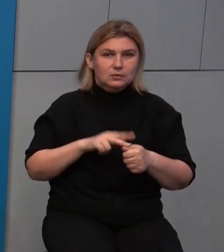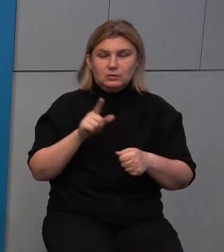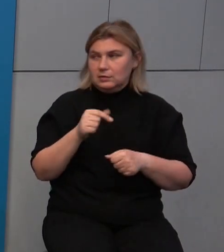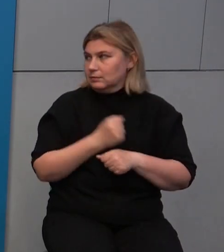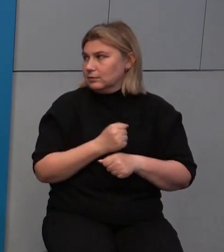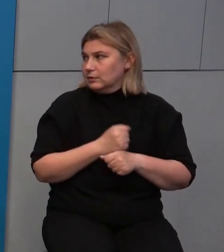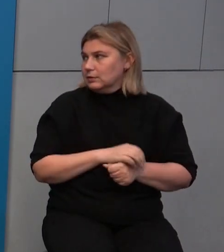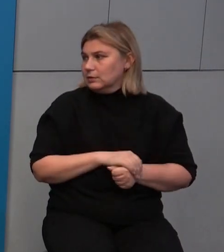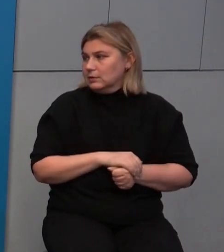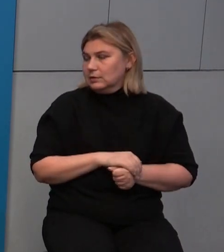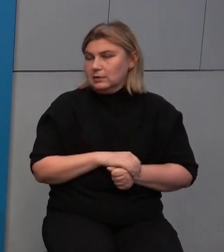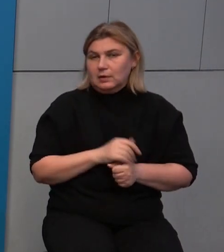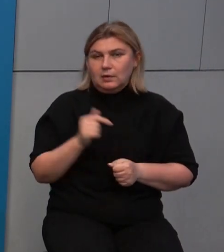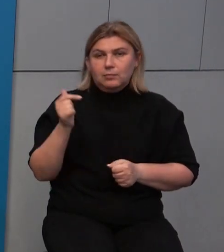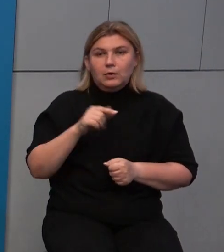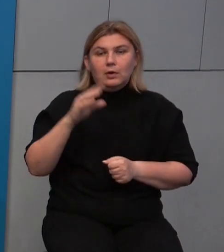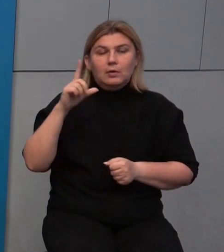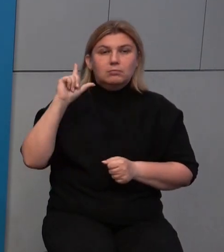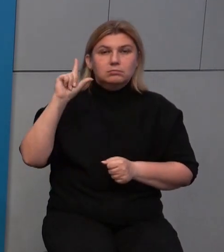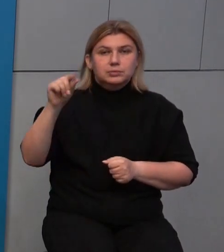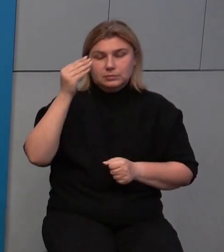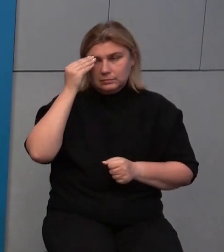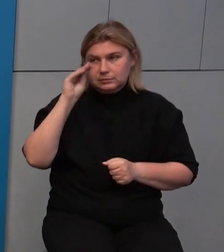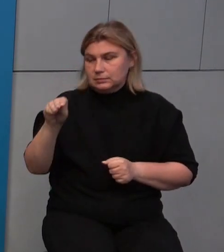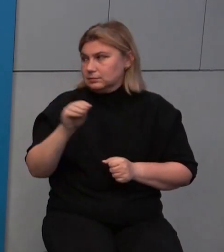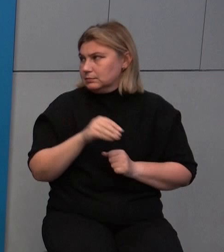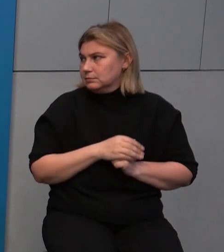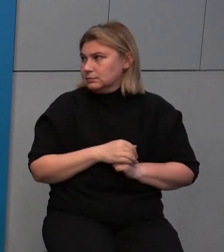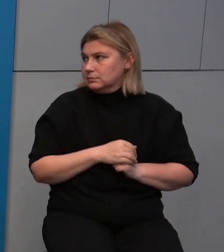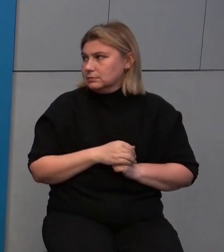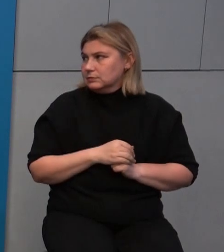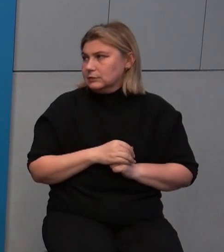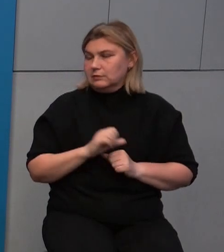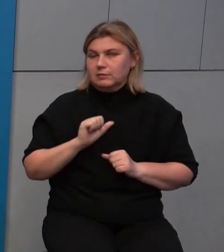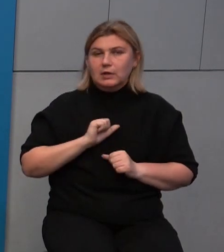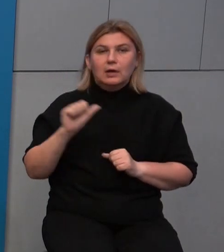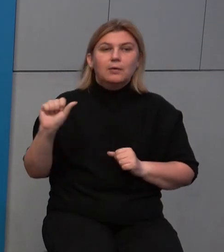I to, że musiał pójść poinformować... Którzy uznali, że najfajniej będzie, jak pierwszy raz ktoś przyszedł